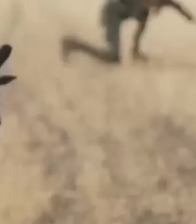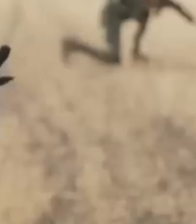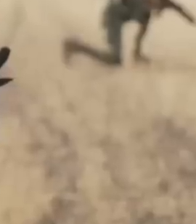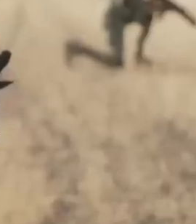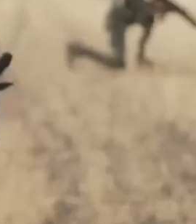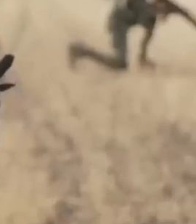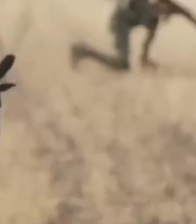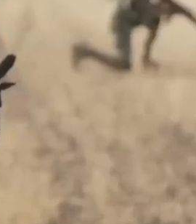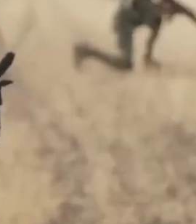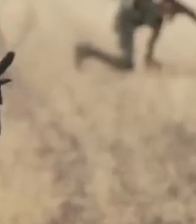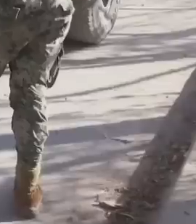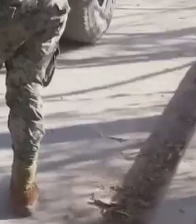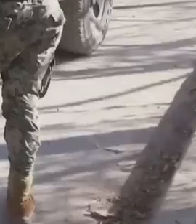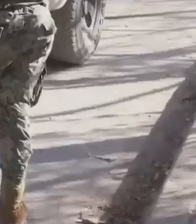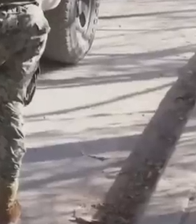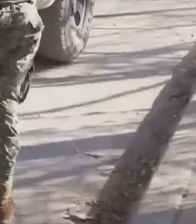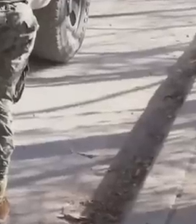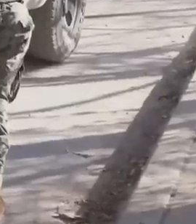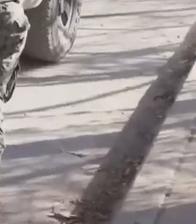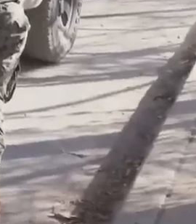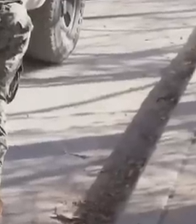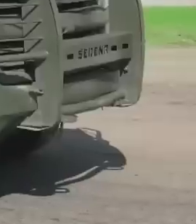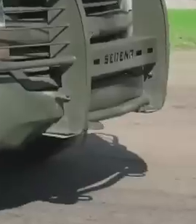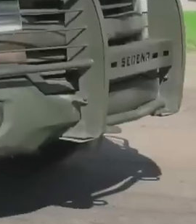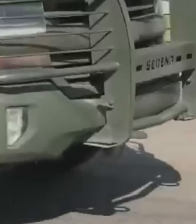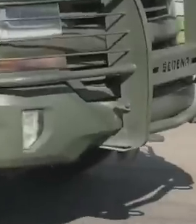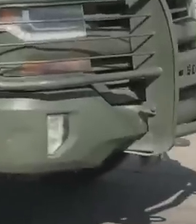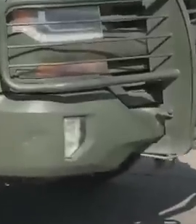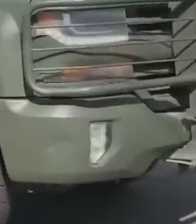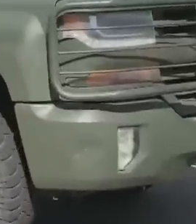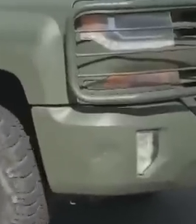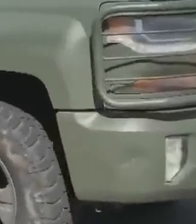desde la anterior administración para reducir la violencia también sobresale